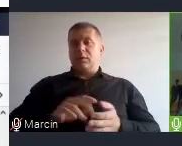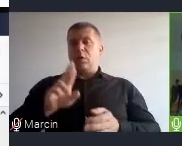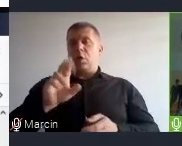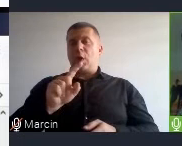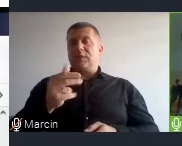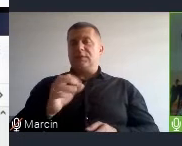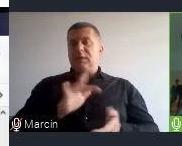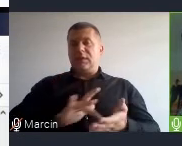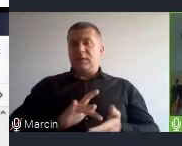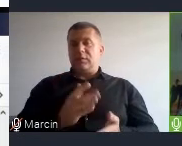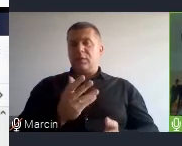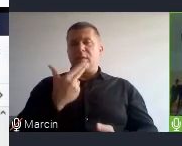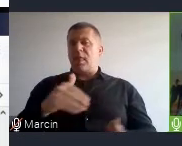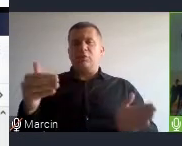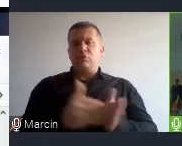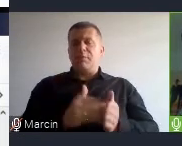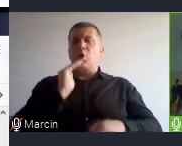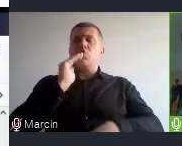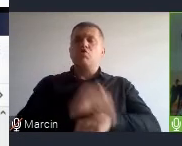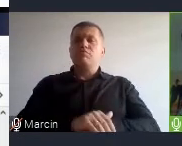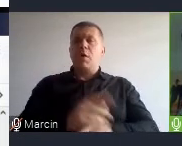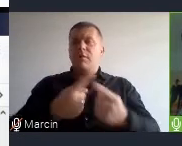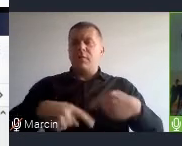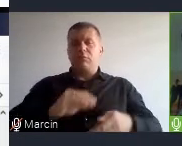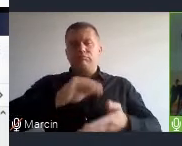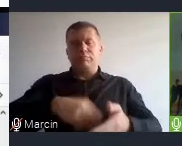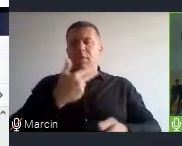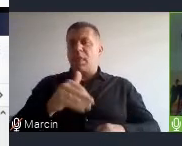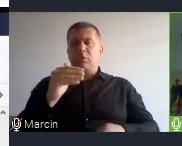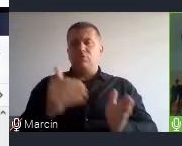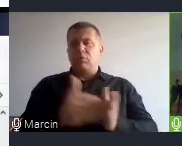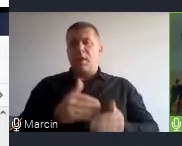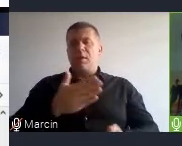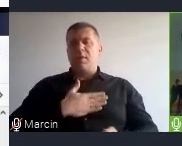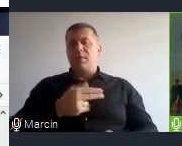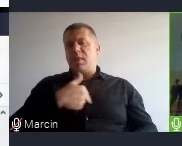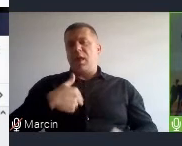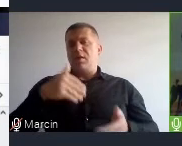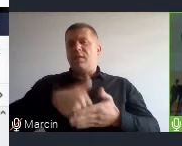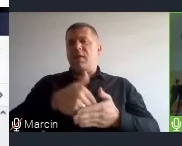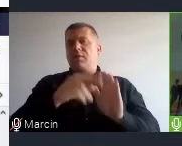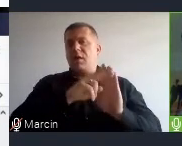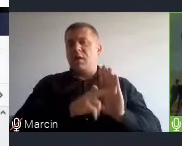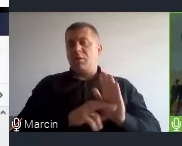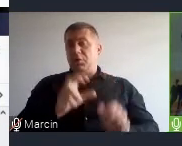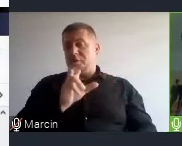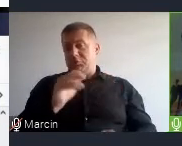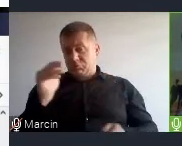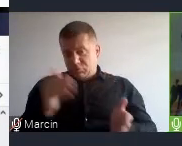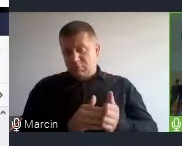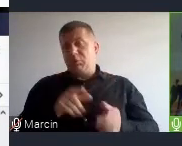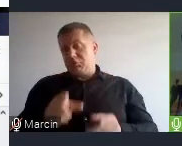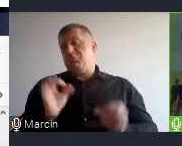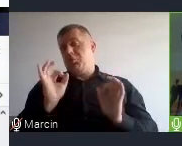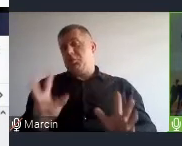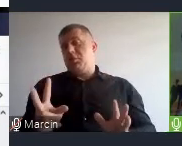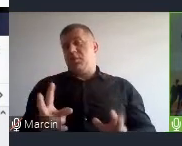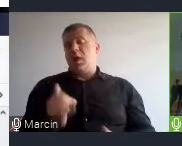Podkreślam, nie trzeba tu umowy z wykonawcą. Jeśli Wasze wewnętrzne reguły mówią, że należy taką umowę zawrzeć to jasne.